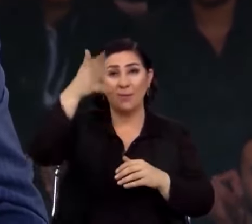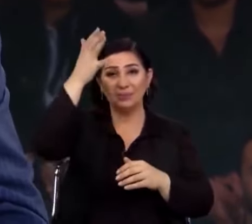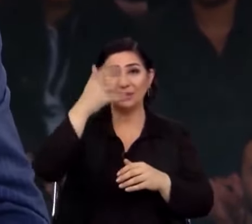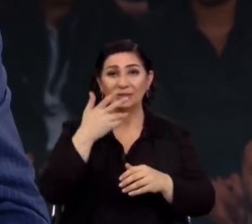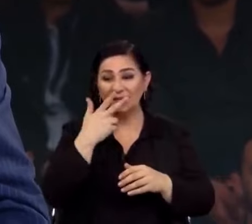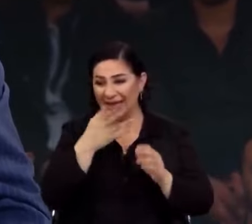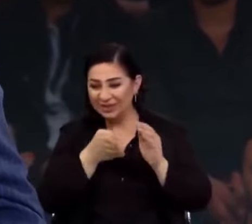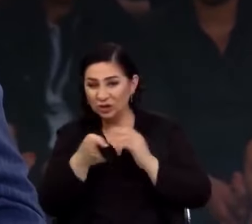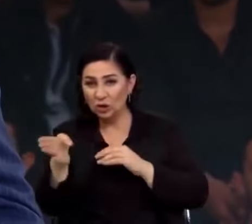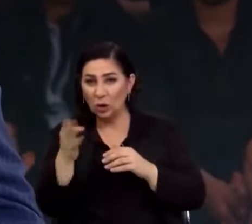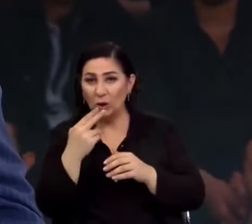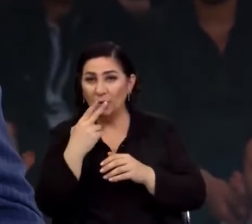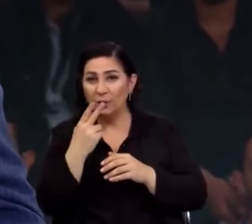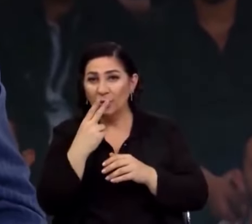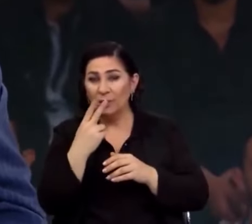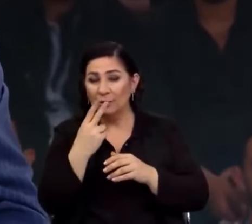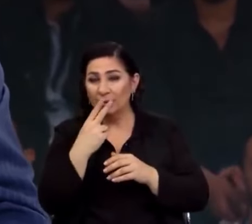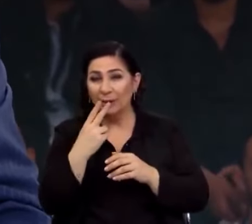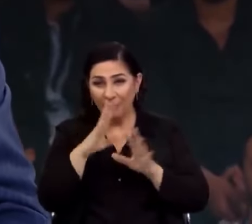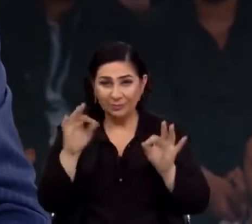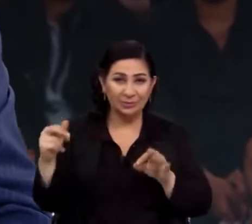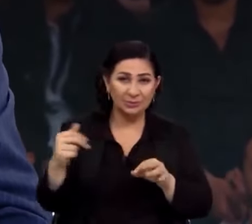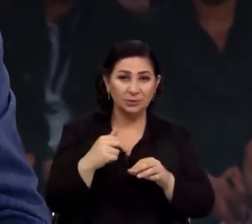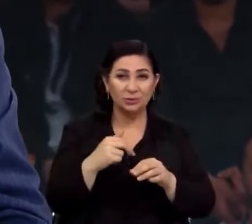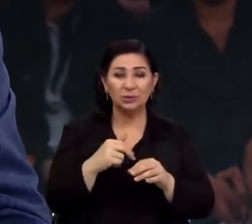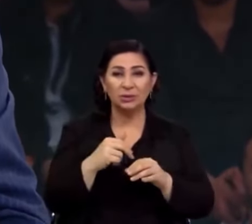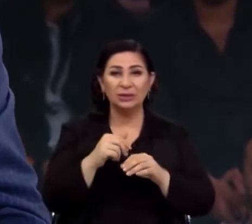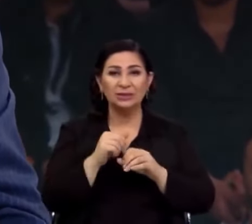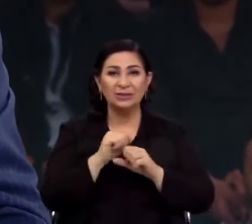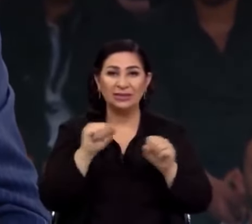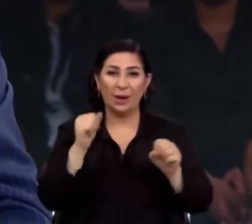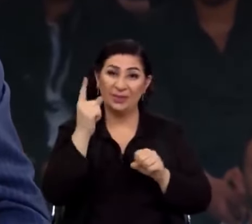içmeye Eee çıkıyor Ondan sonra böyle zararlı bir alışkanlığı var Hiçbirimiz